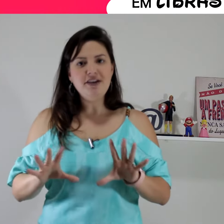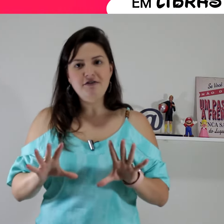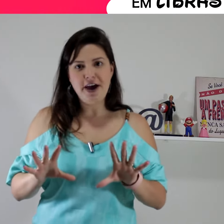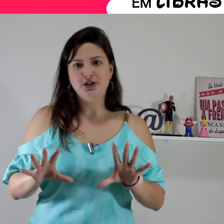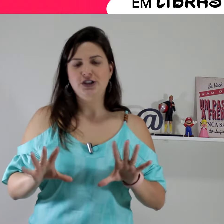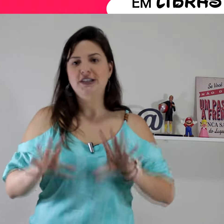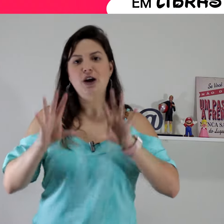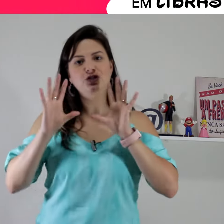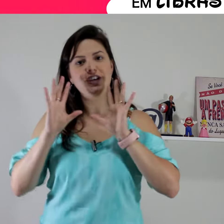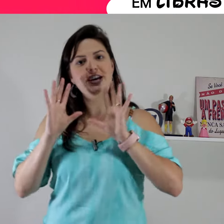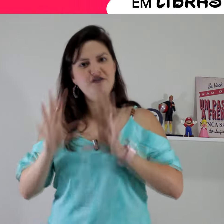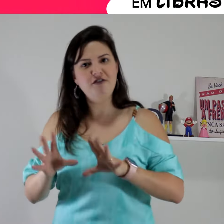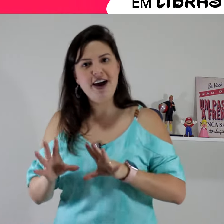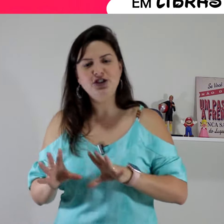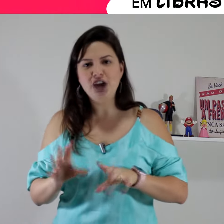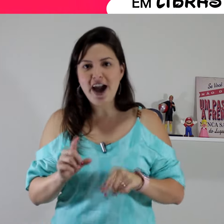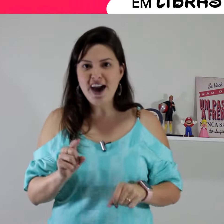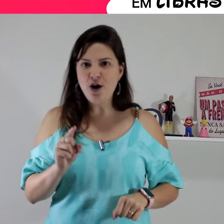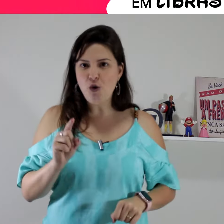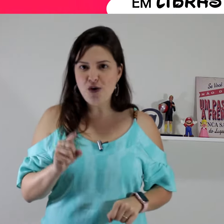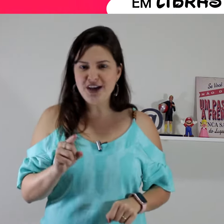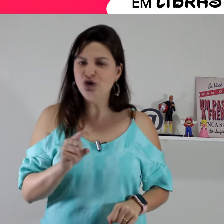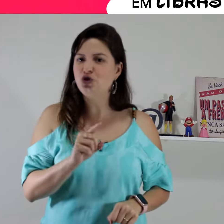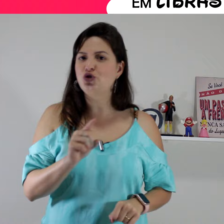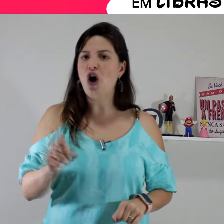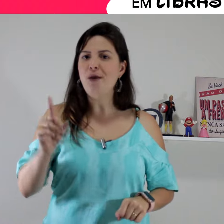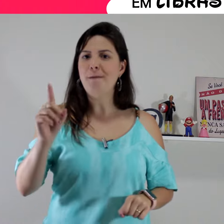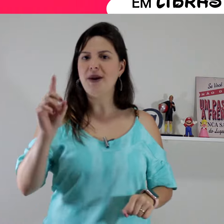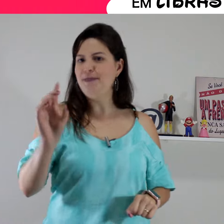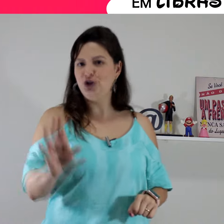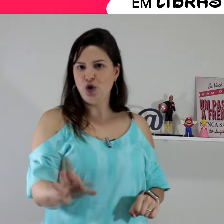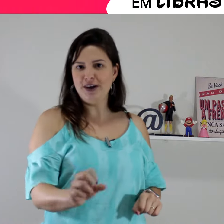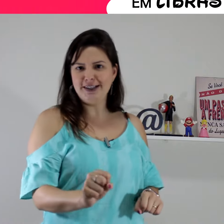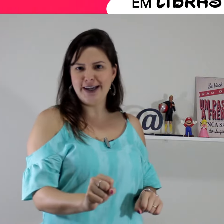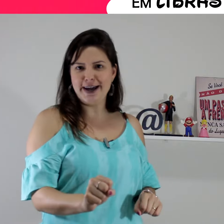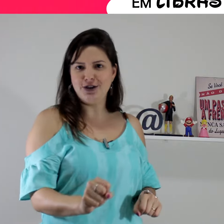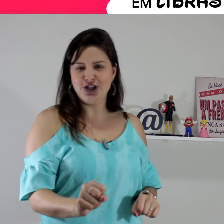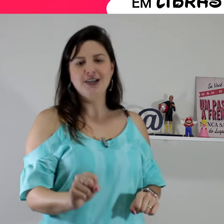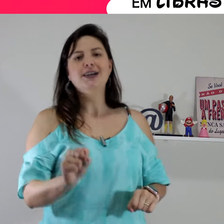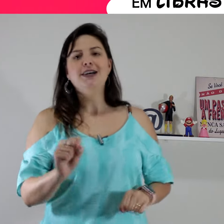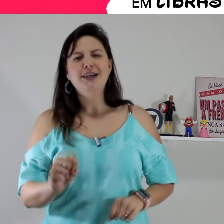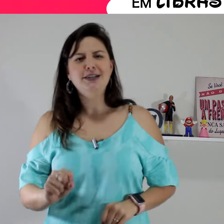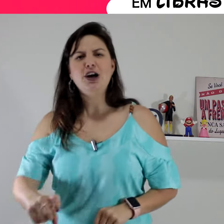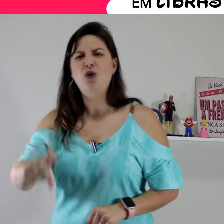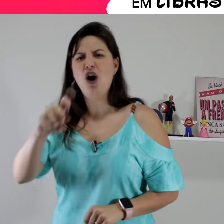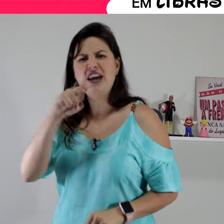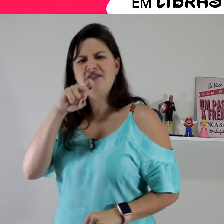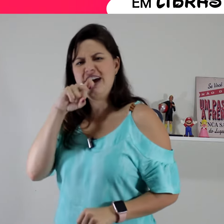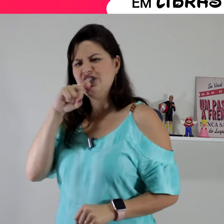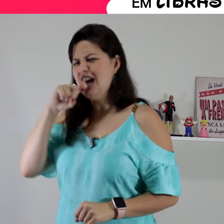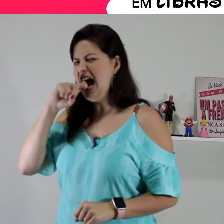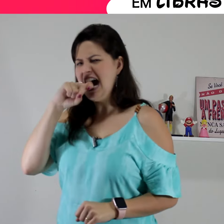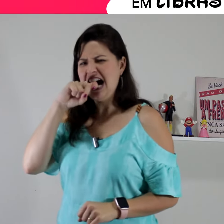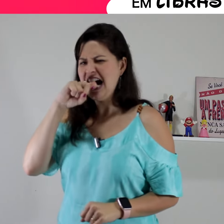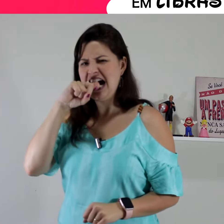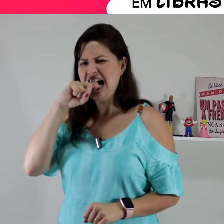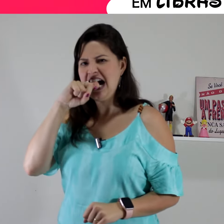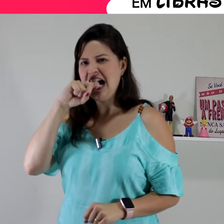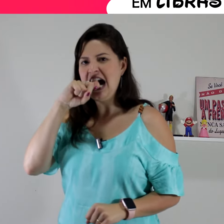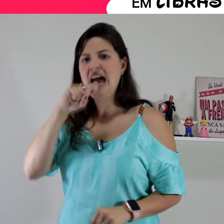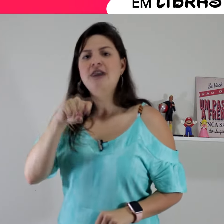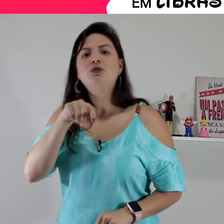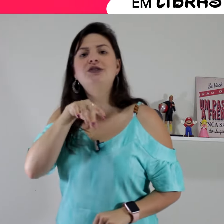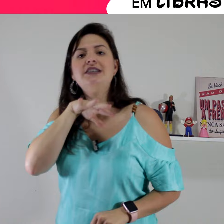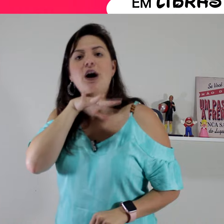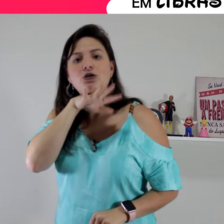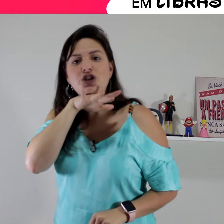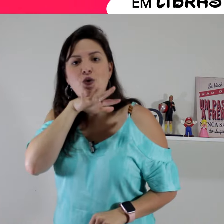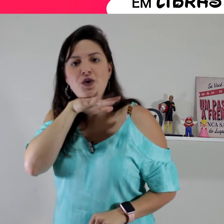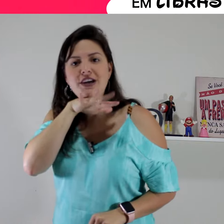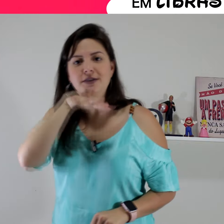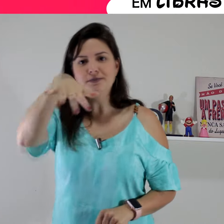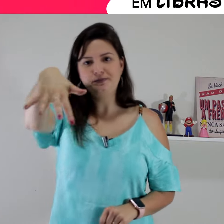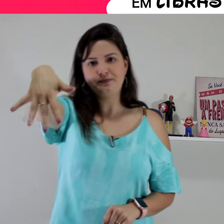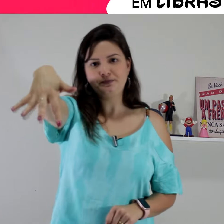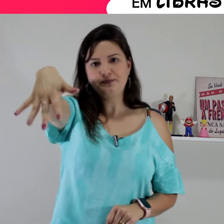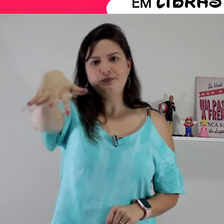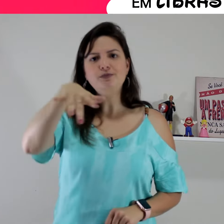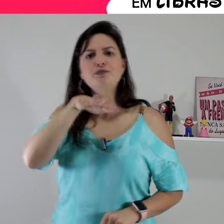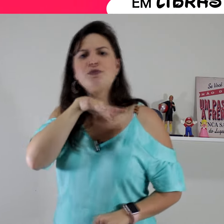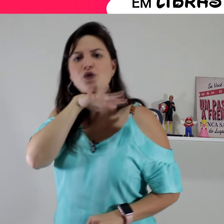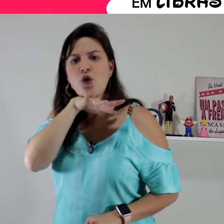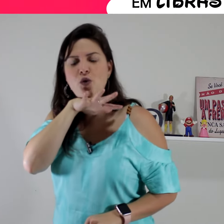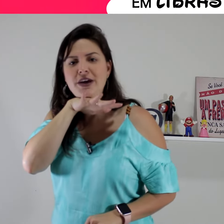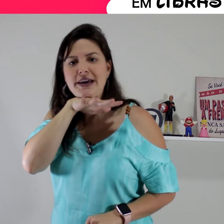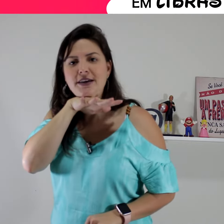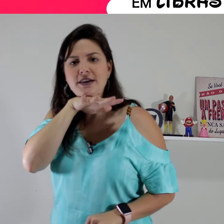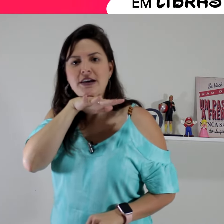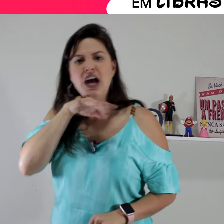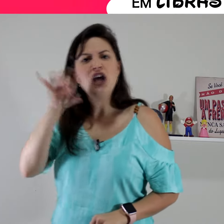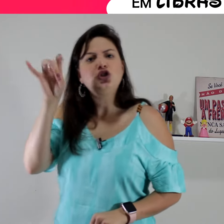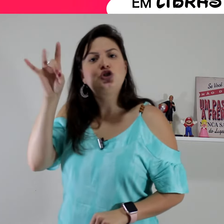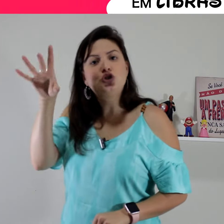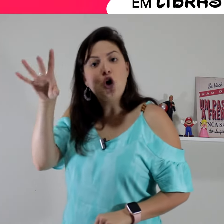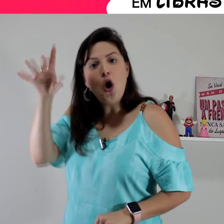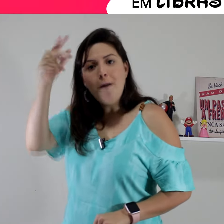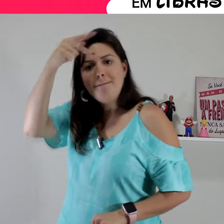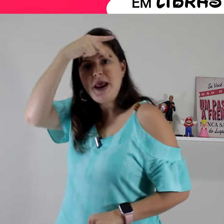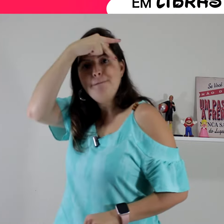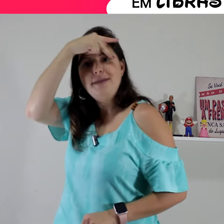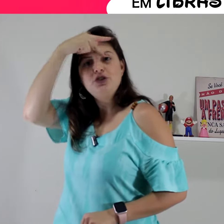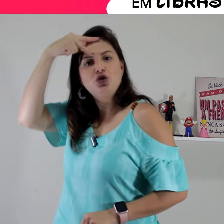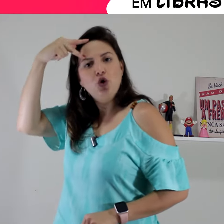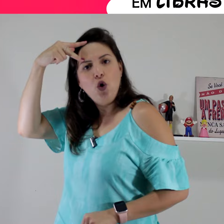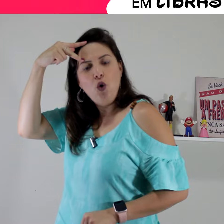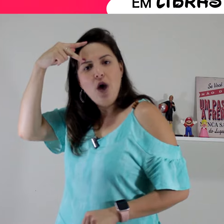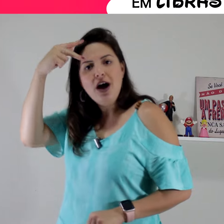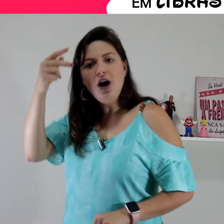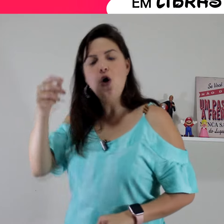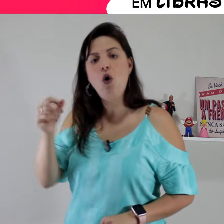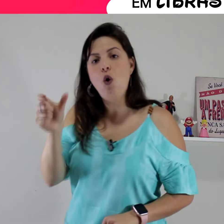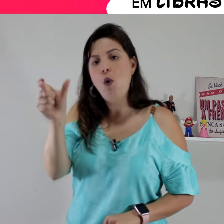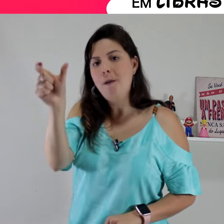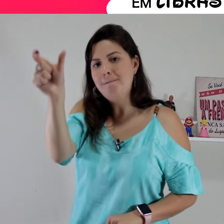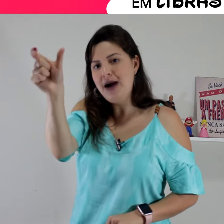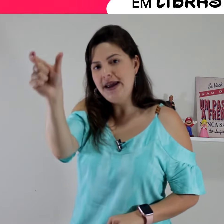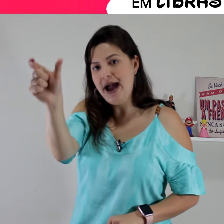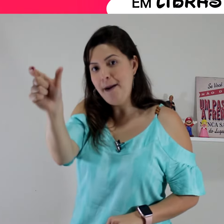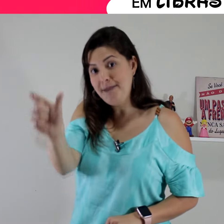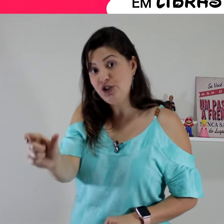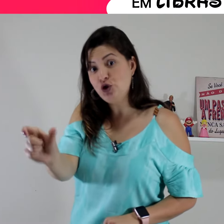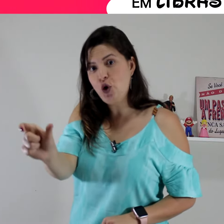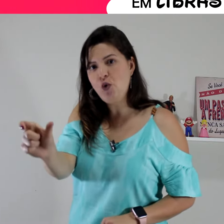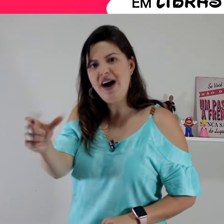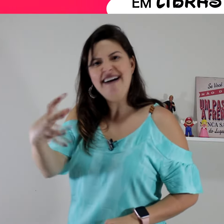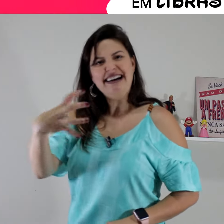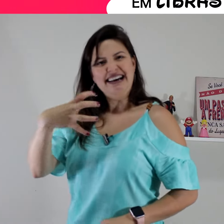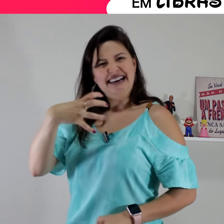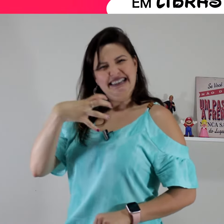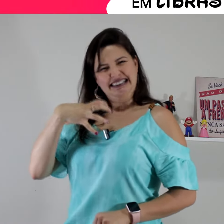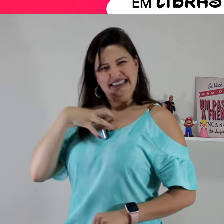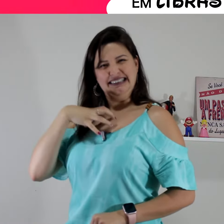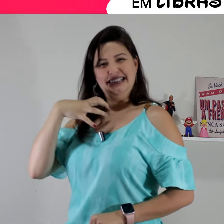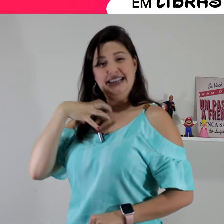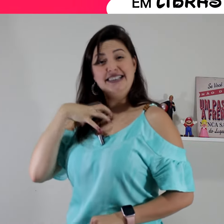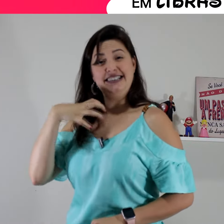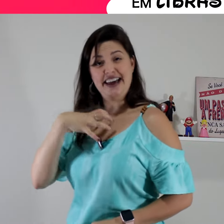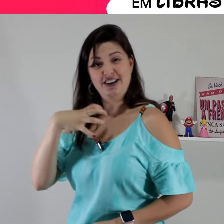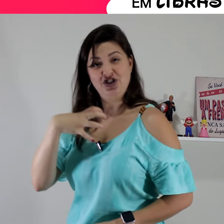"Inveja é ruim só para a pessoa que sente"